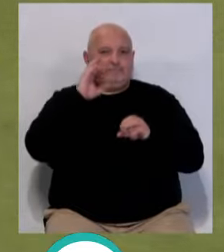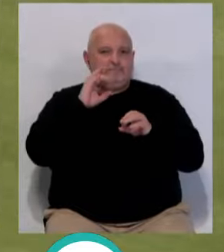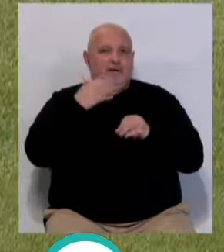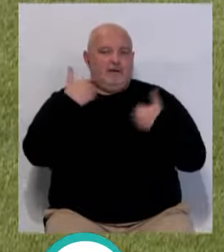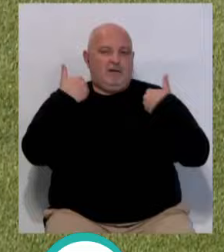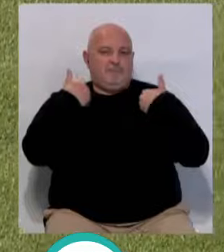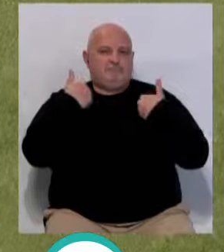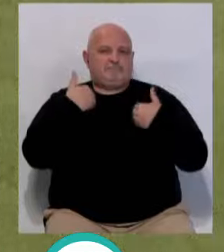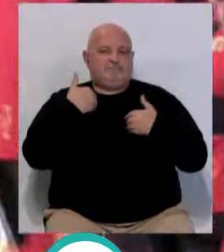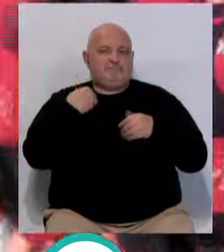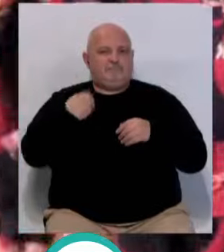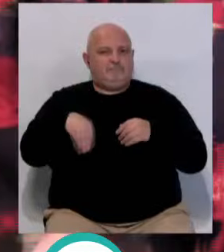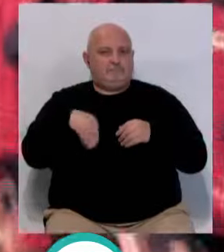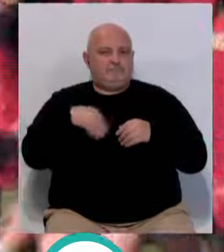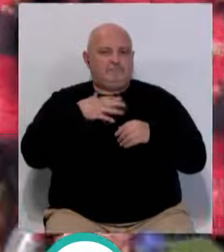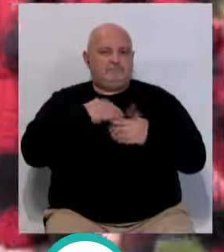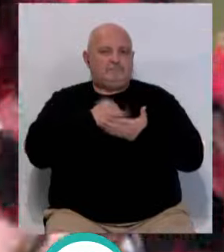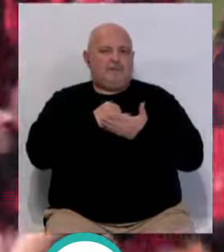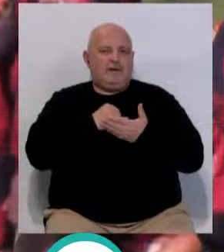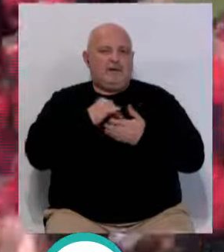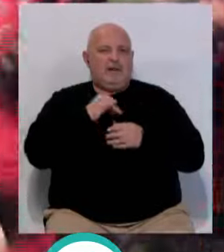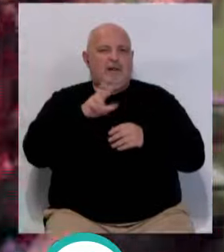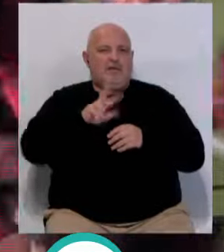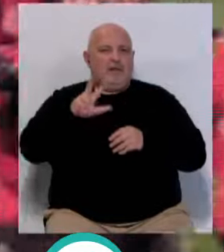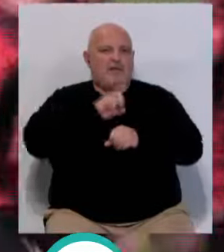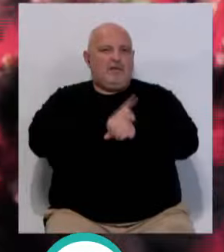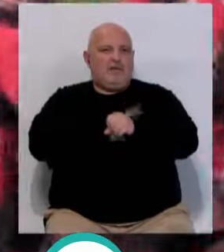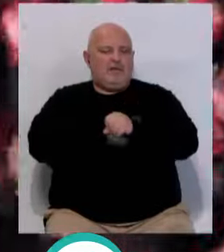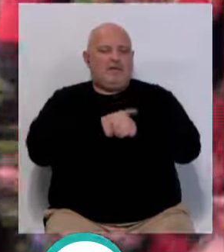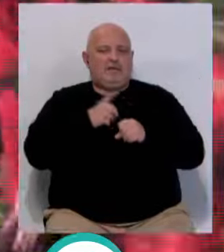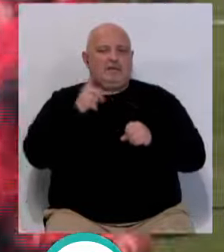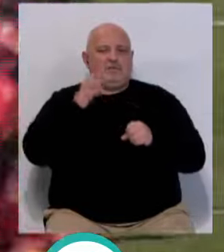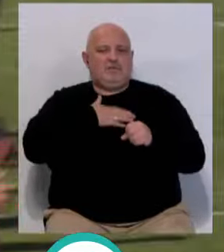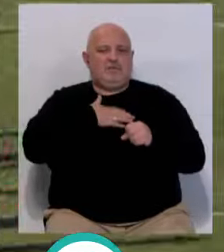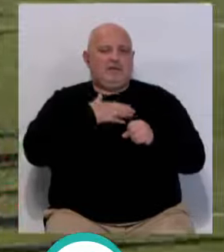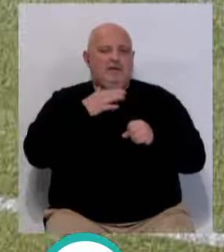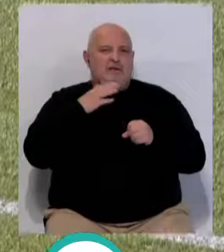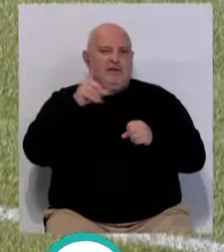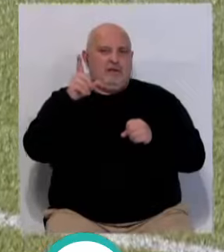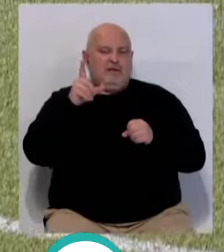del presidente del Instituto Nacional de los deportes del Salvador de yamil bukele lo haremos